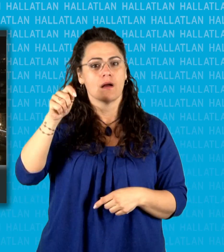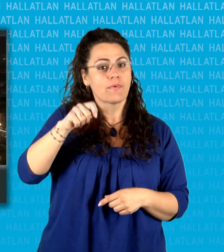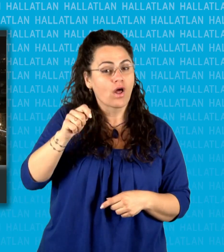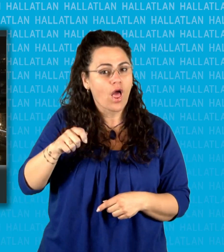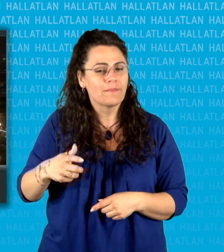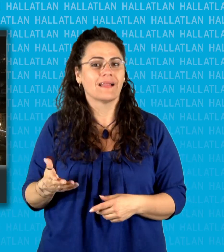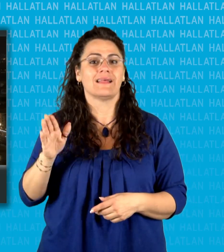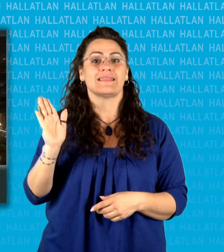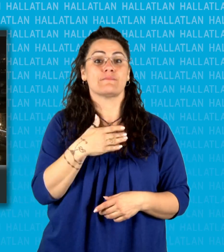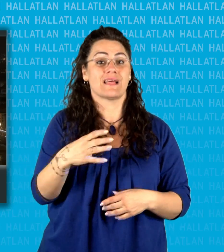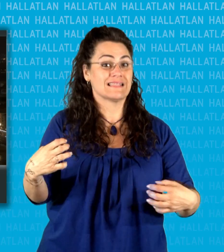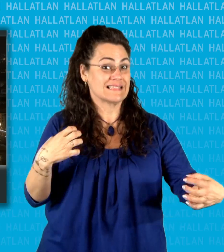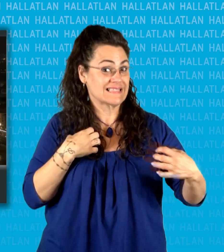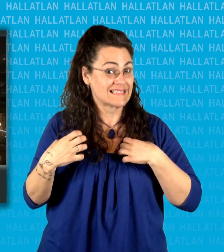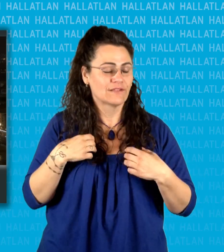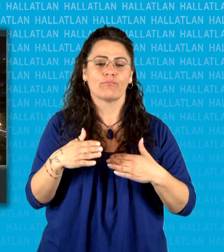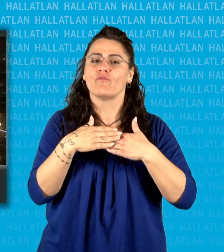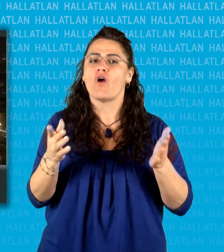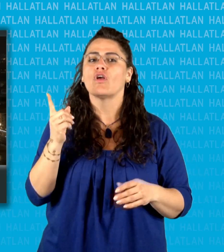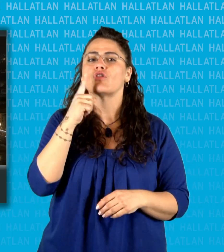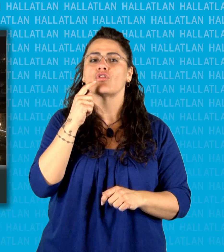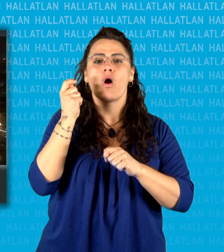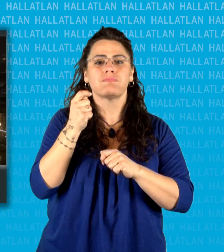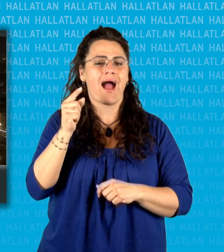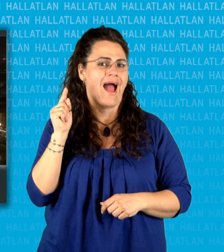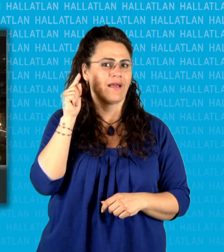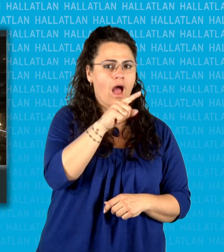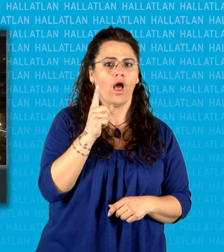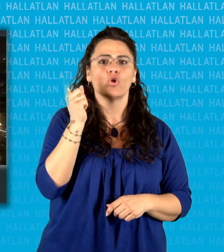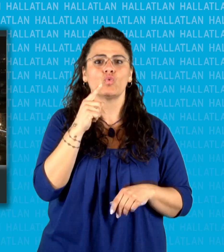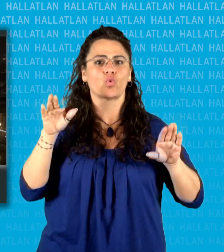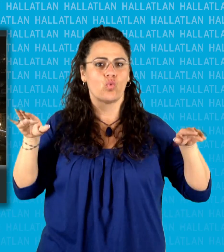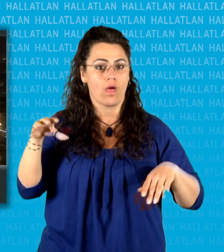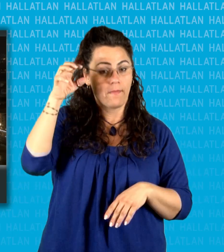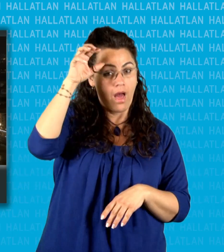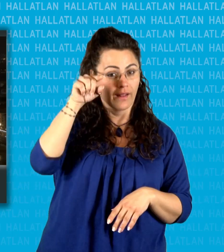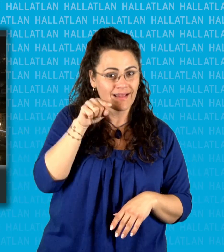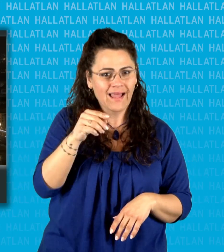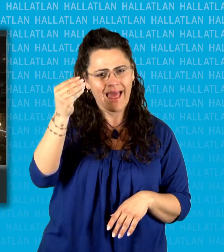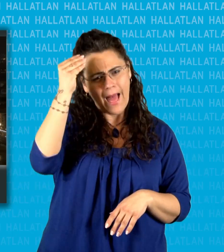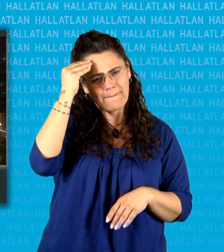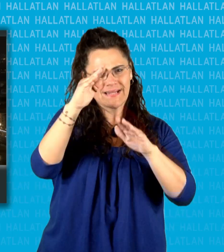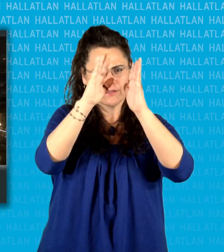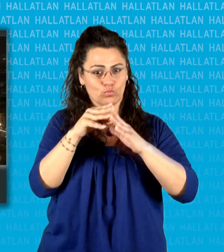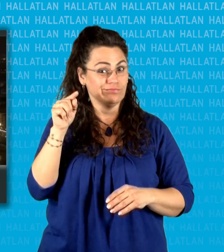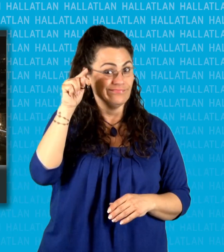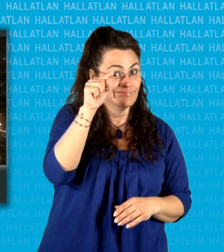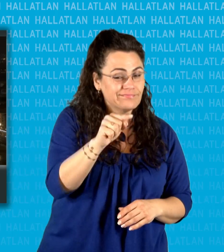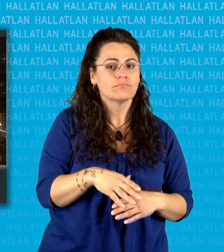a Parlament, a Nemzeti Színház, a tatabányai Turul emlékmű,